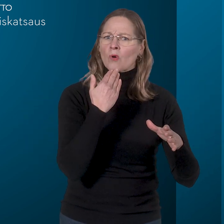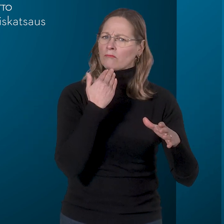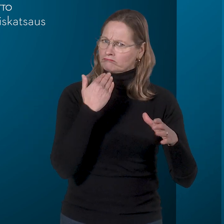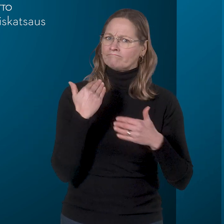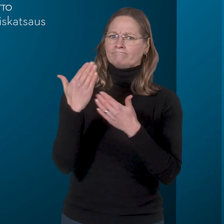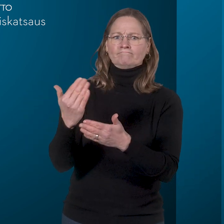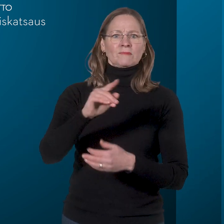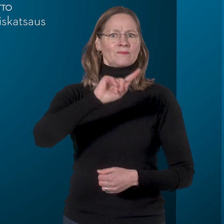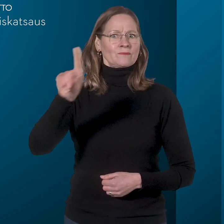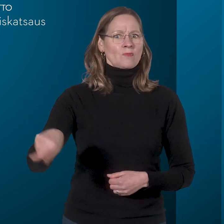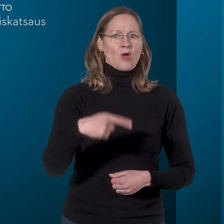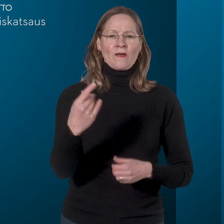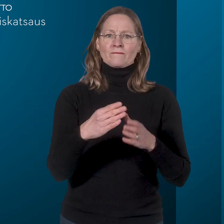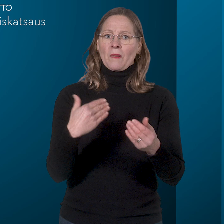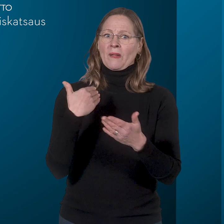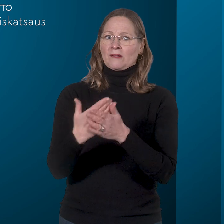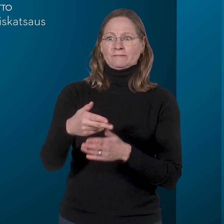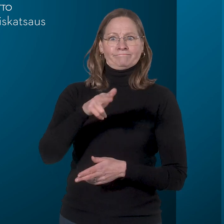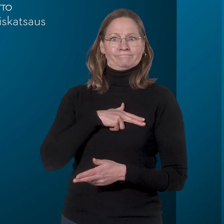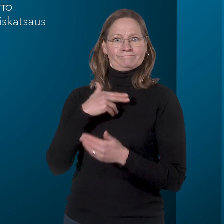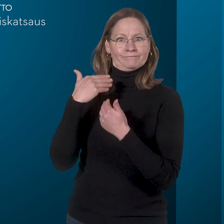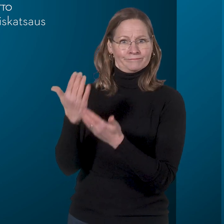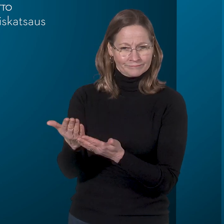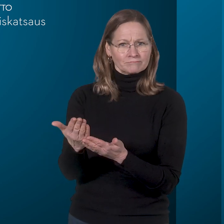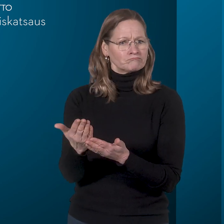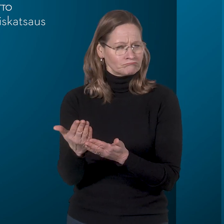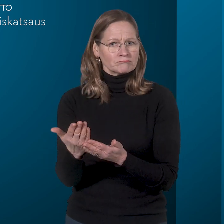kuka ansaitsisi vuoden vapaaehtoisen palkinnon.